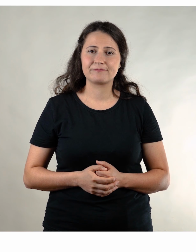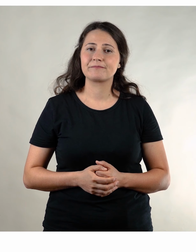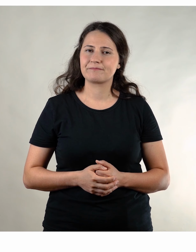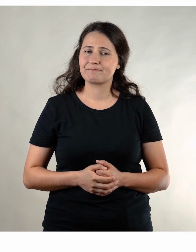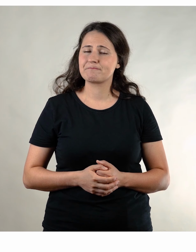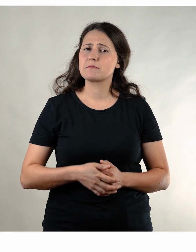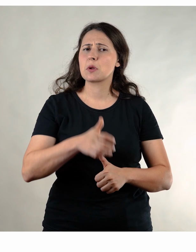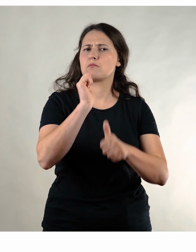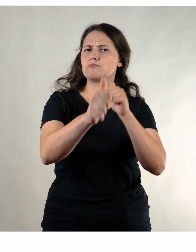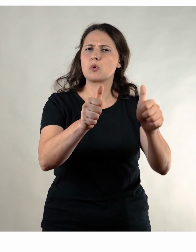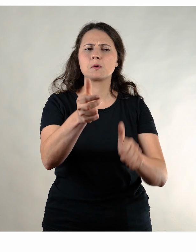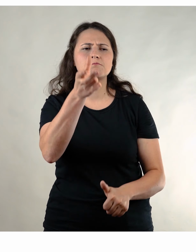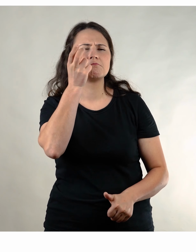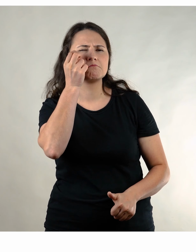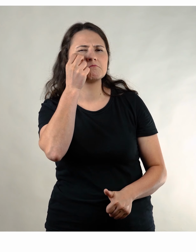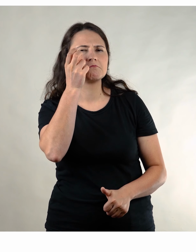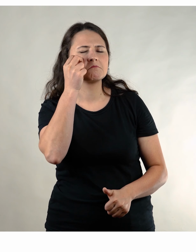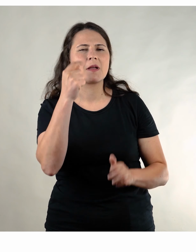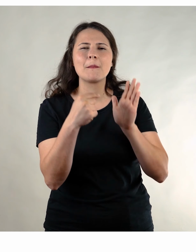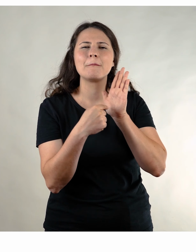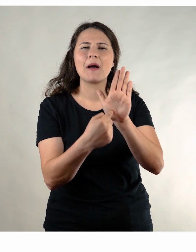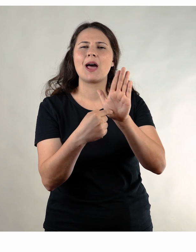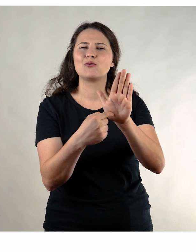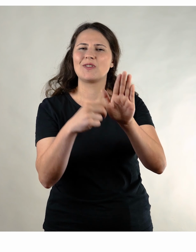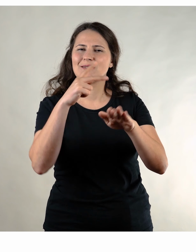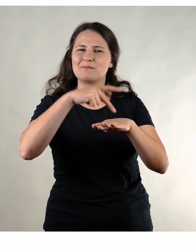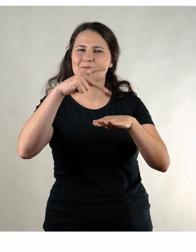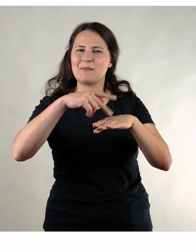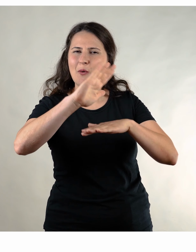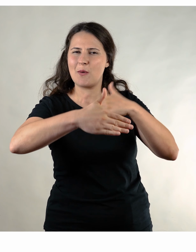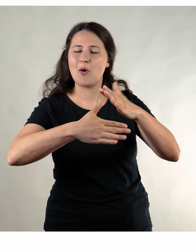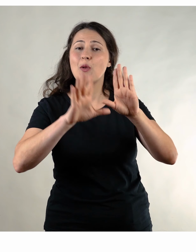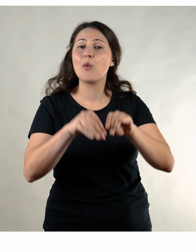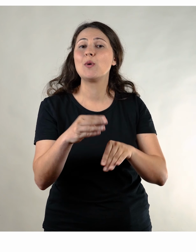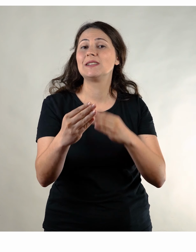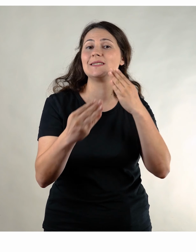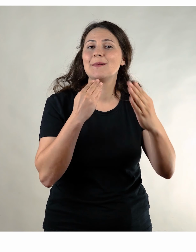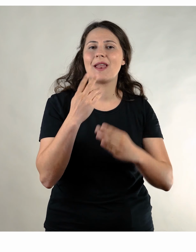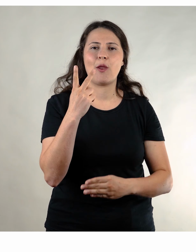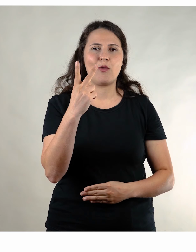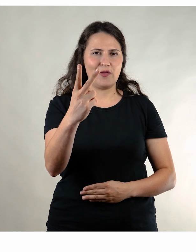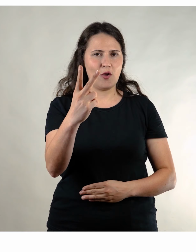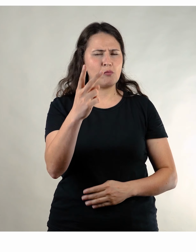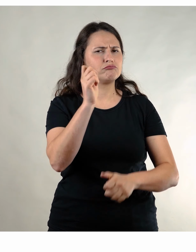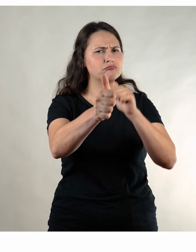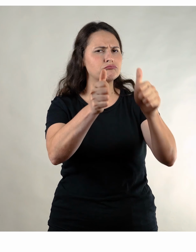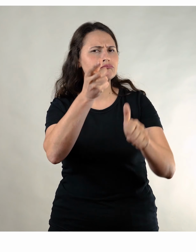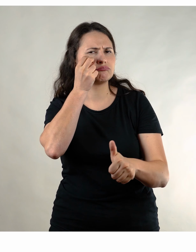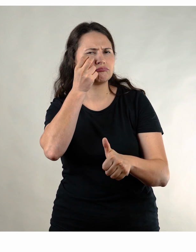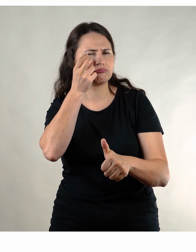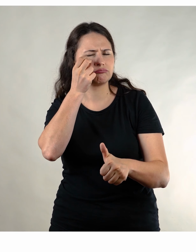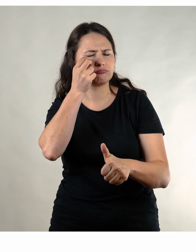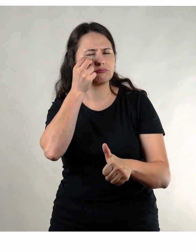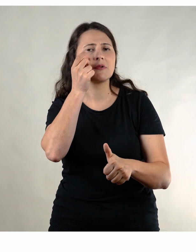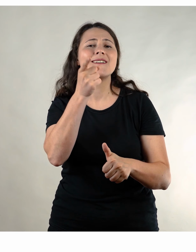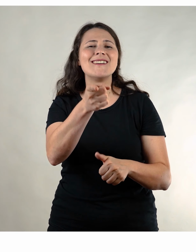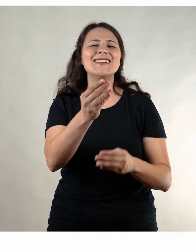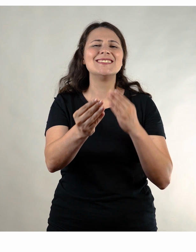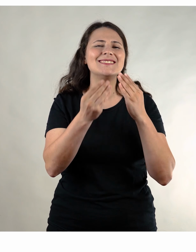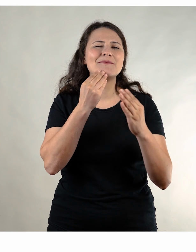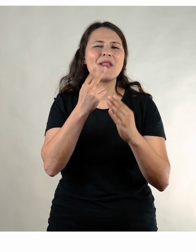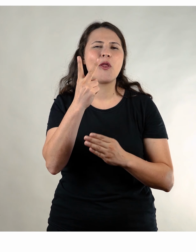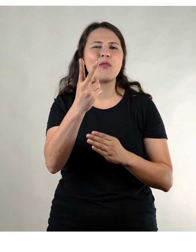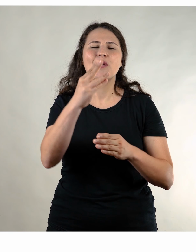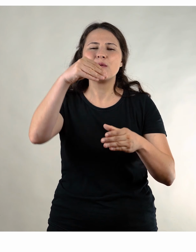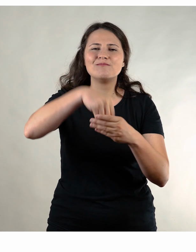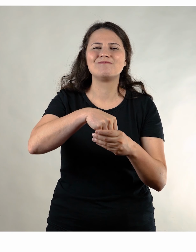Μελετήστε τις υπόλοιπες παρουσιάσεις του Σεμιναρίου 2 που αποτελούν μέρος της Ενότητας: